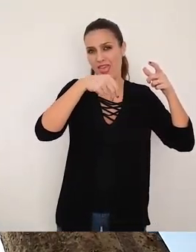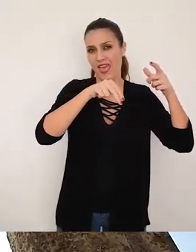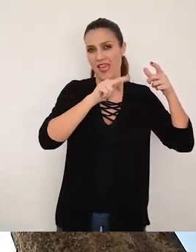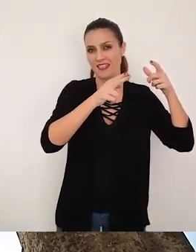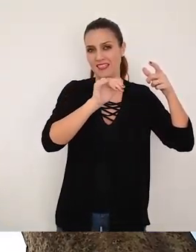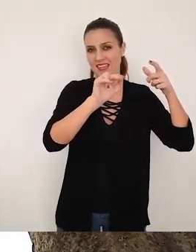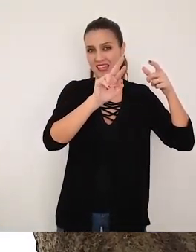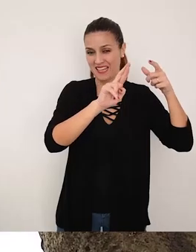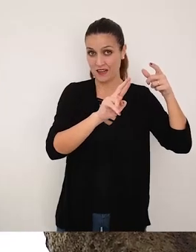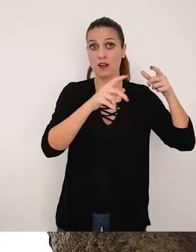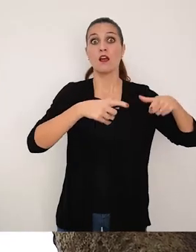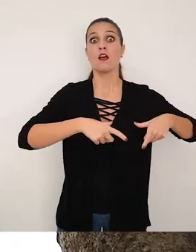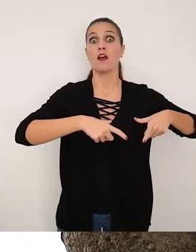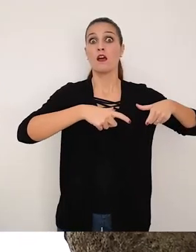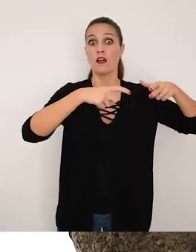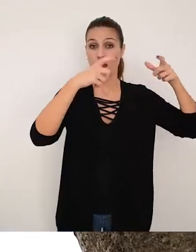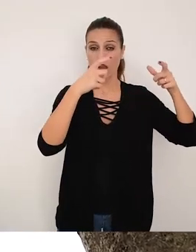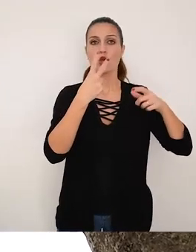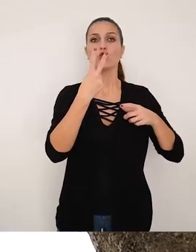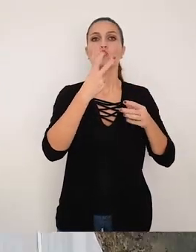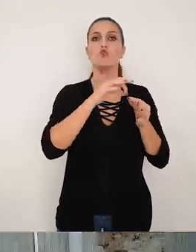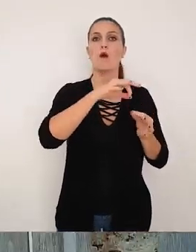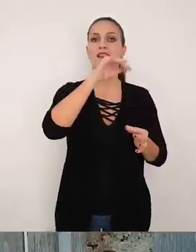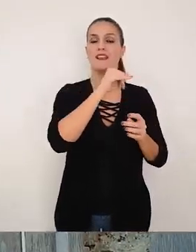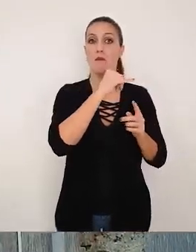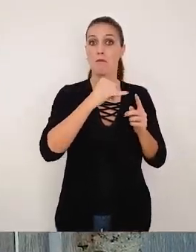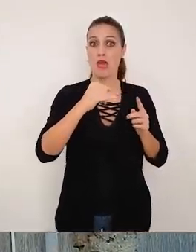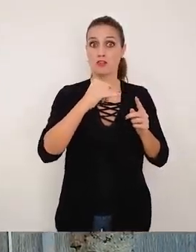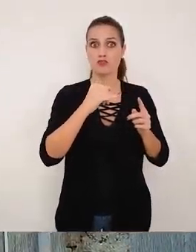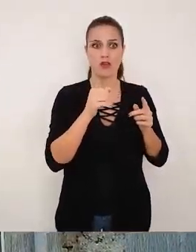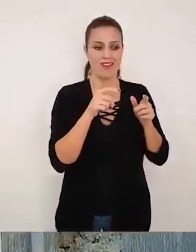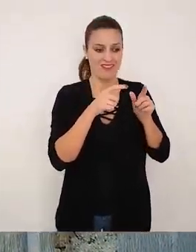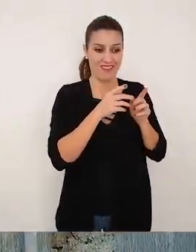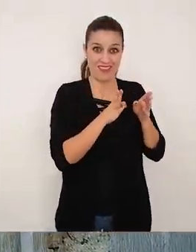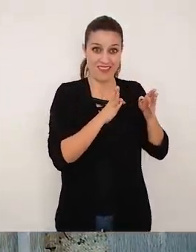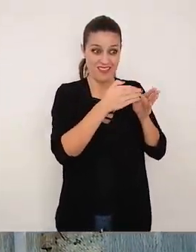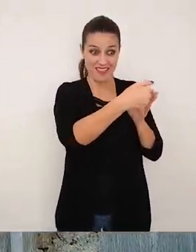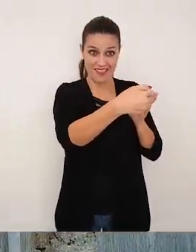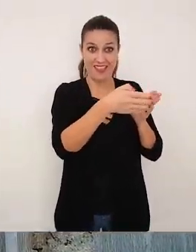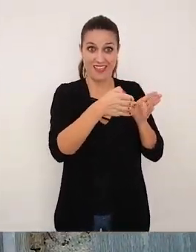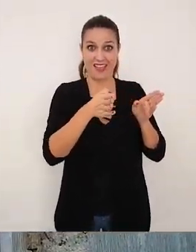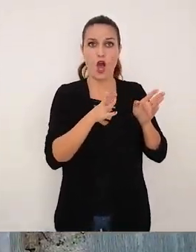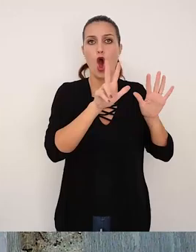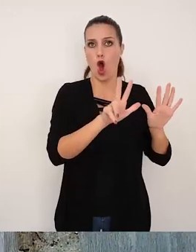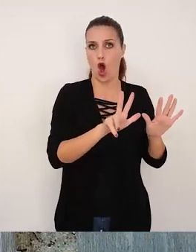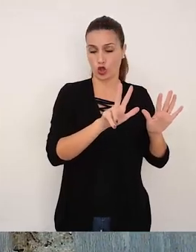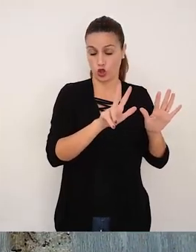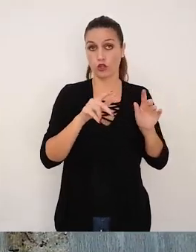è caratterizzato da un fusto ottagonale. L’altro raggiunge l’altezza di 2 metri